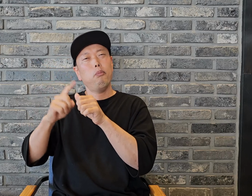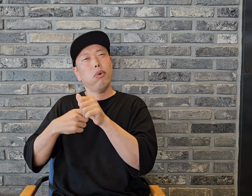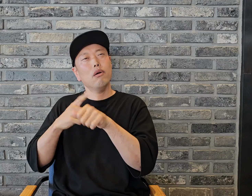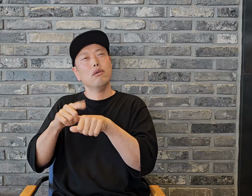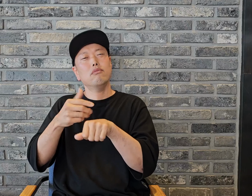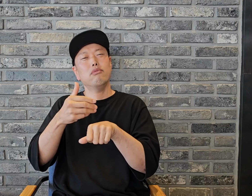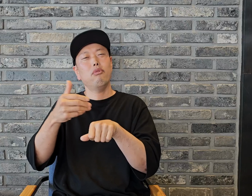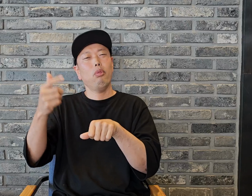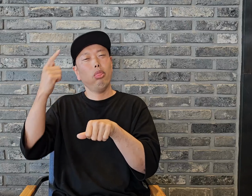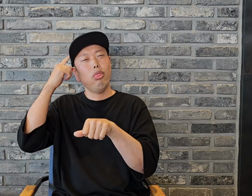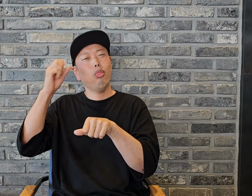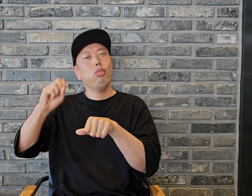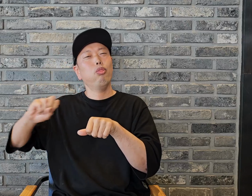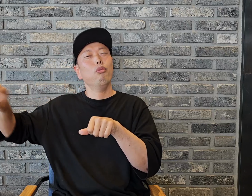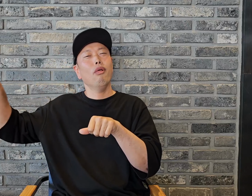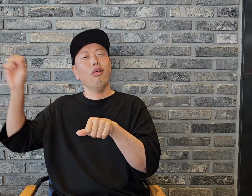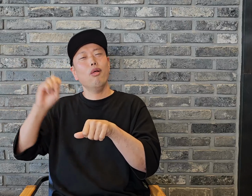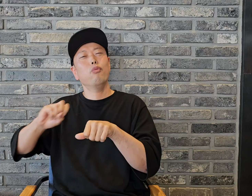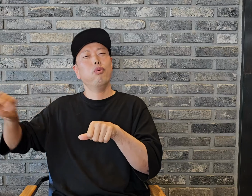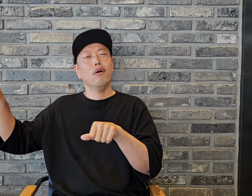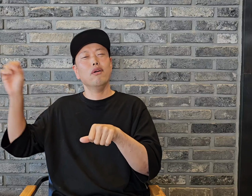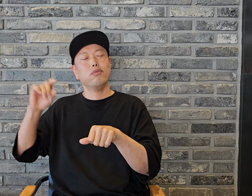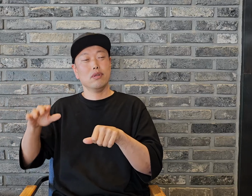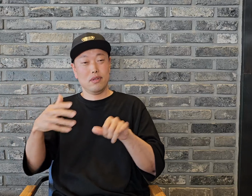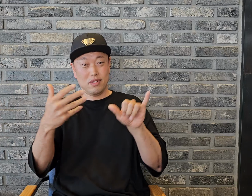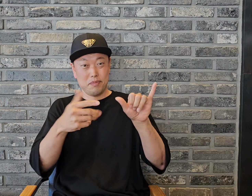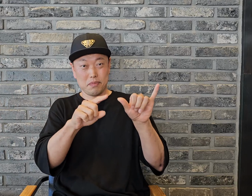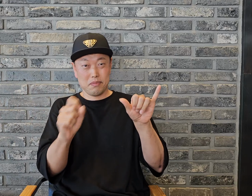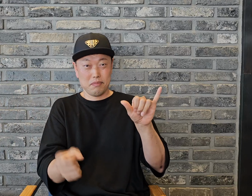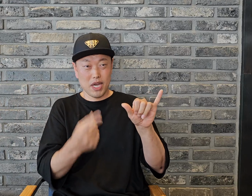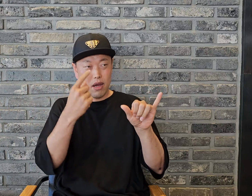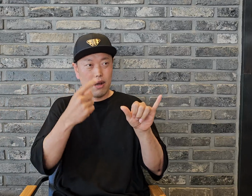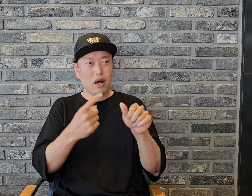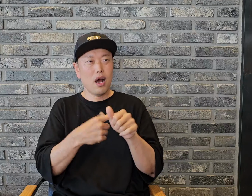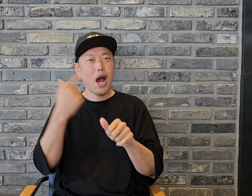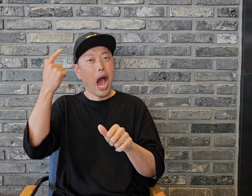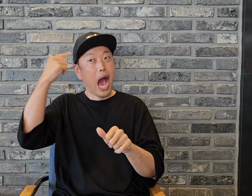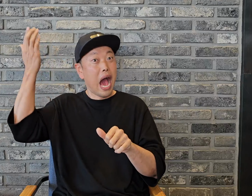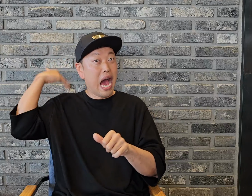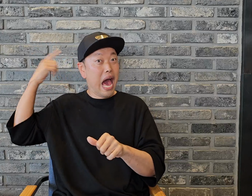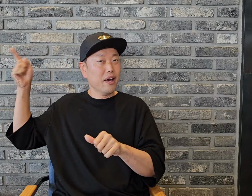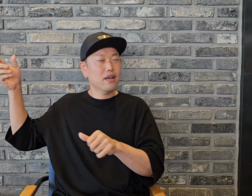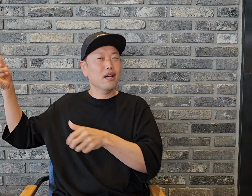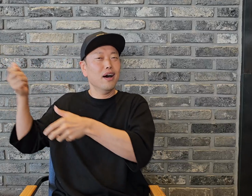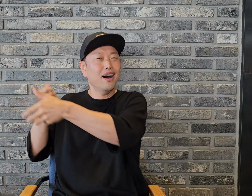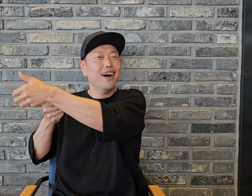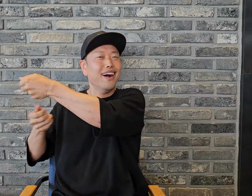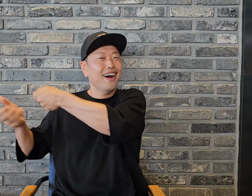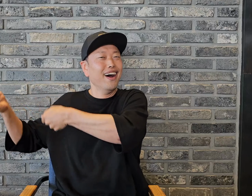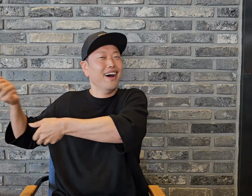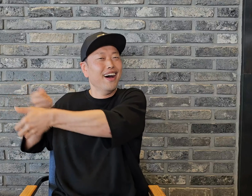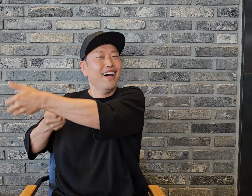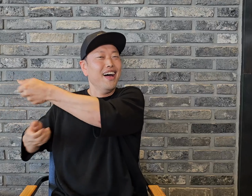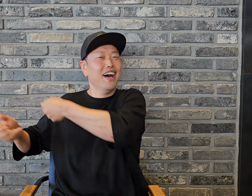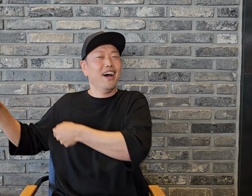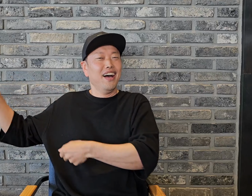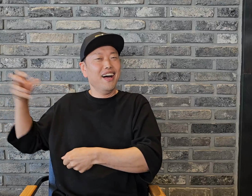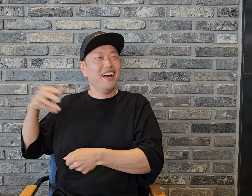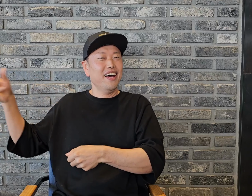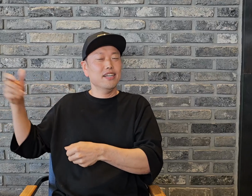시간이 흐르고 잊어버리고 있었는데 유튜브를 시작하면서 그 아이디어들을 다시 꺼내 활용하여